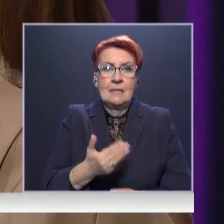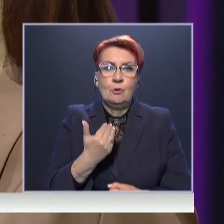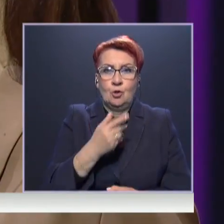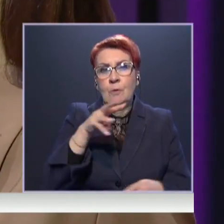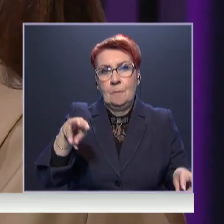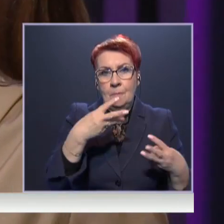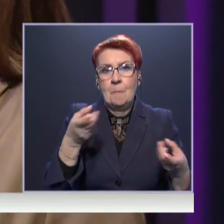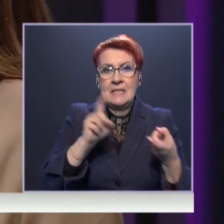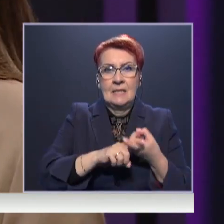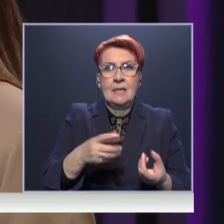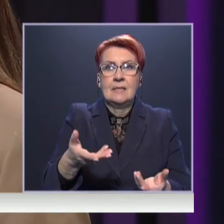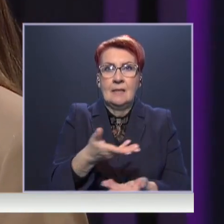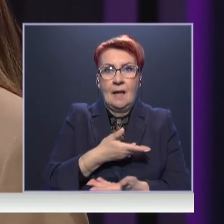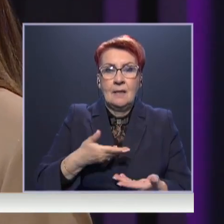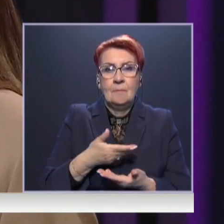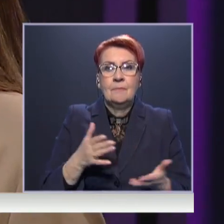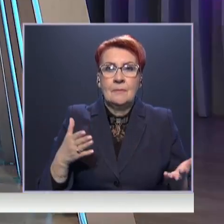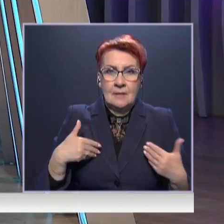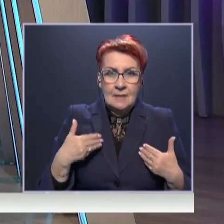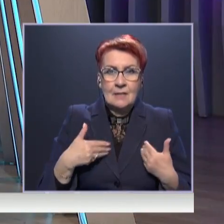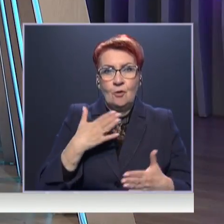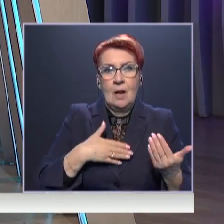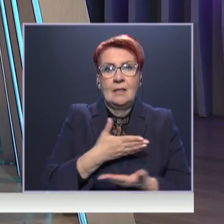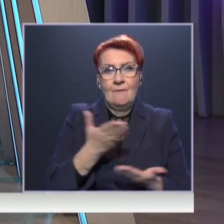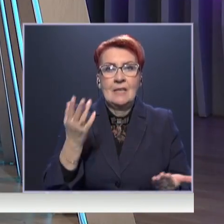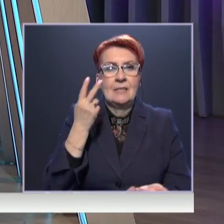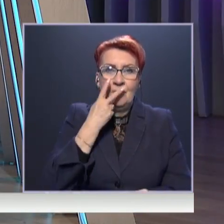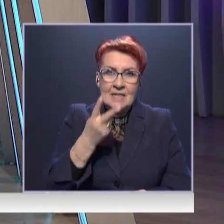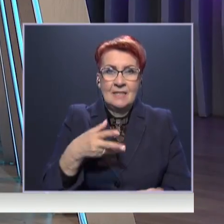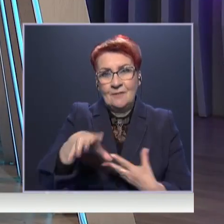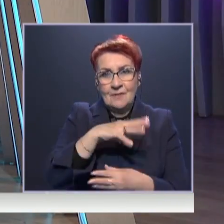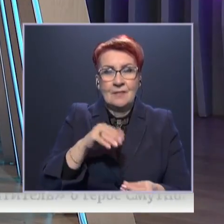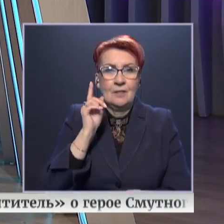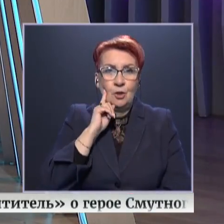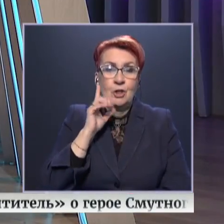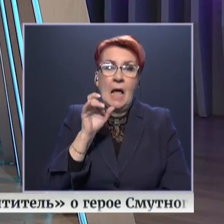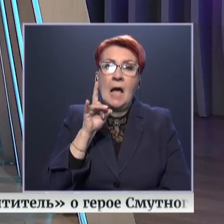к нам Здравствуйте Рад вас видеть слышать хотел